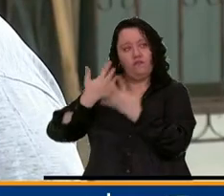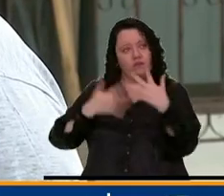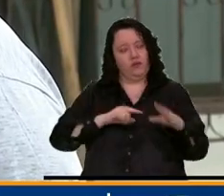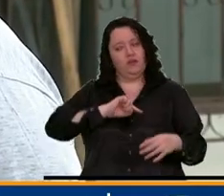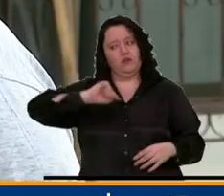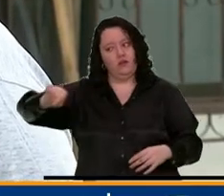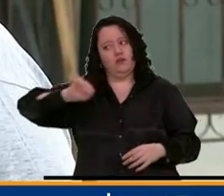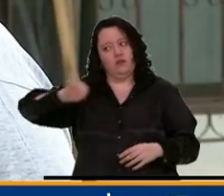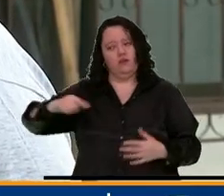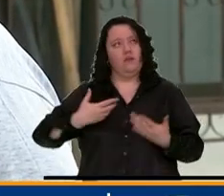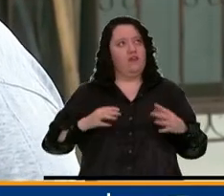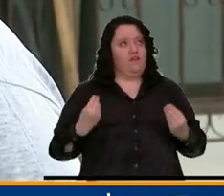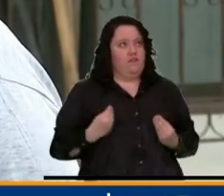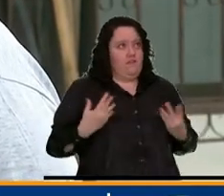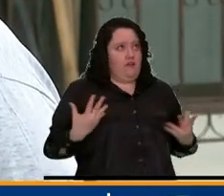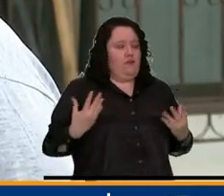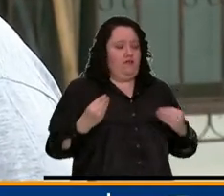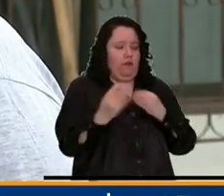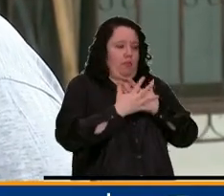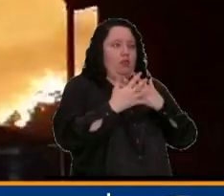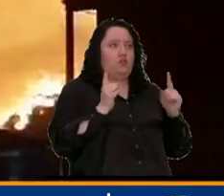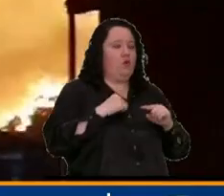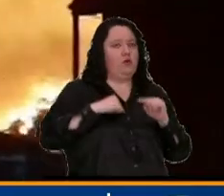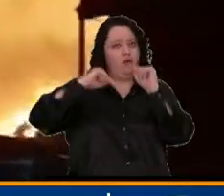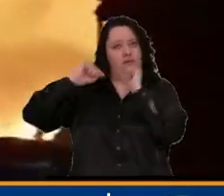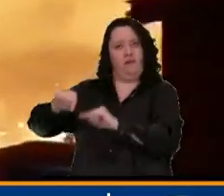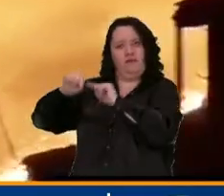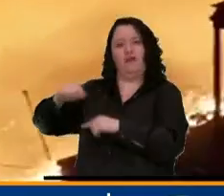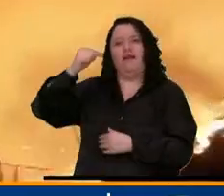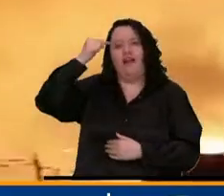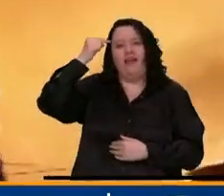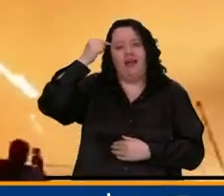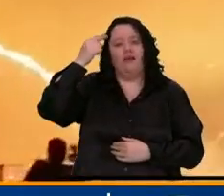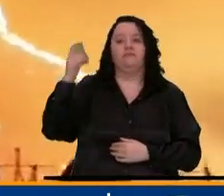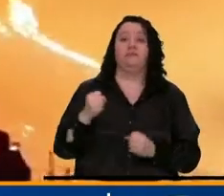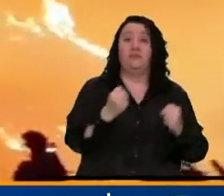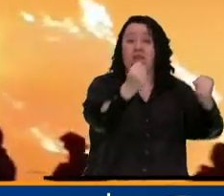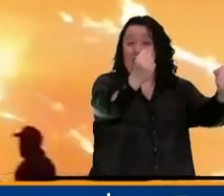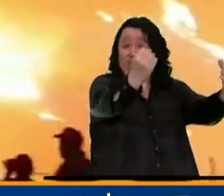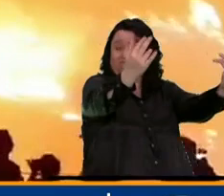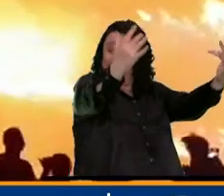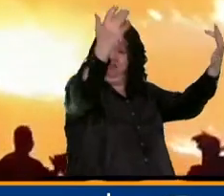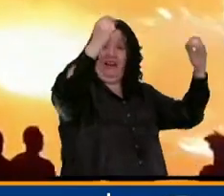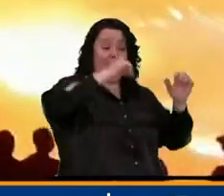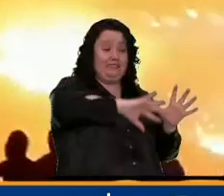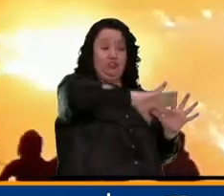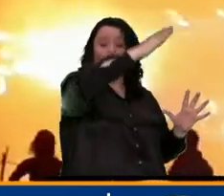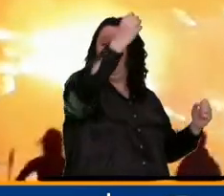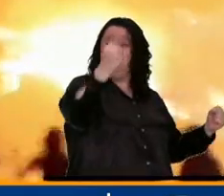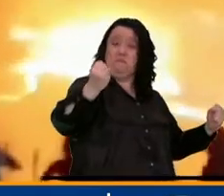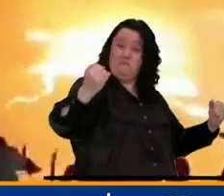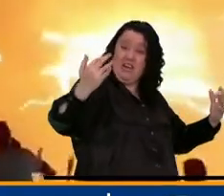)) dentro de mí, yo pienso " mis hijos me esperan en la casa, yo tengo que llegar, yo